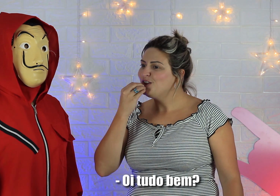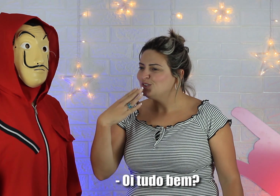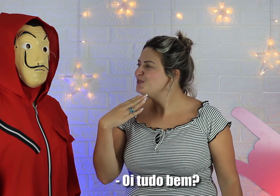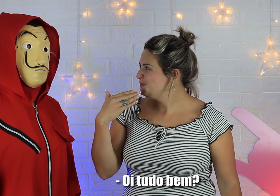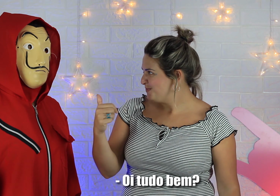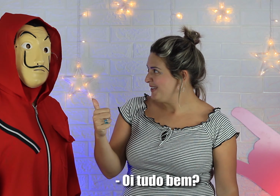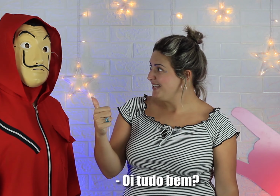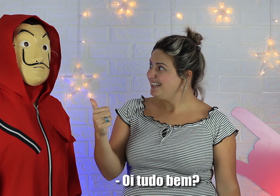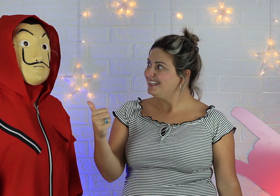E aí